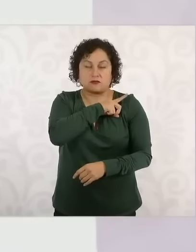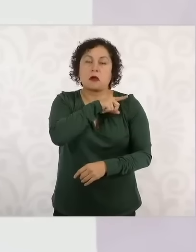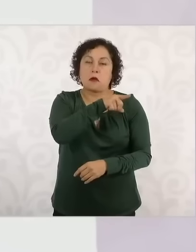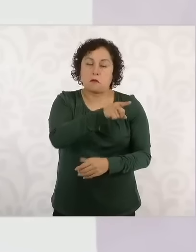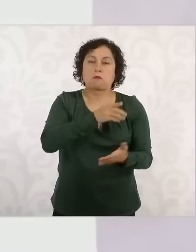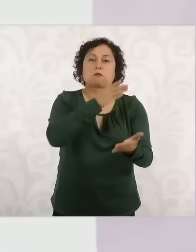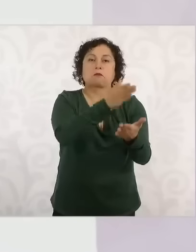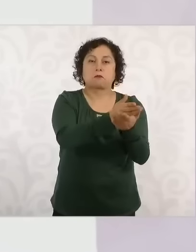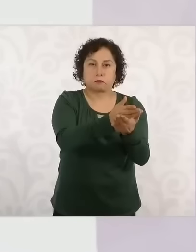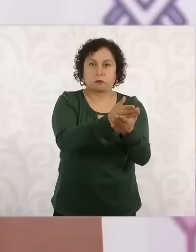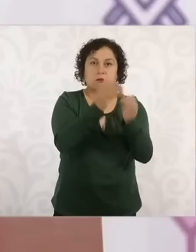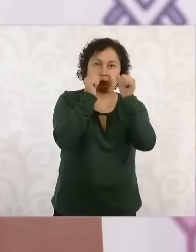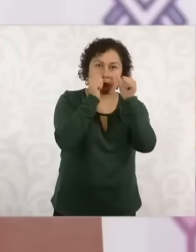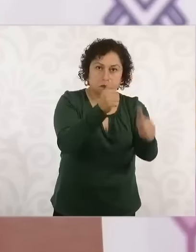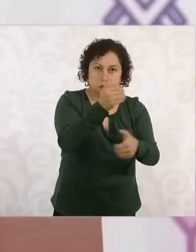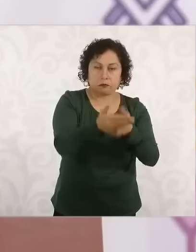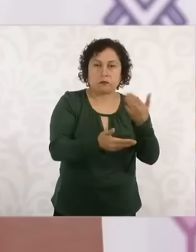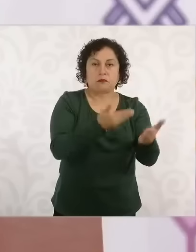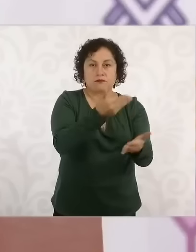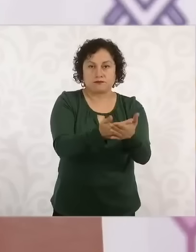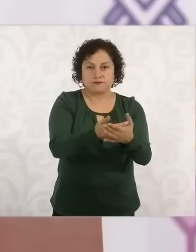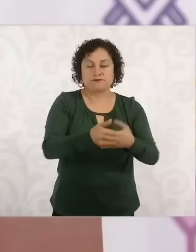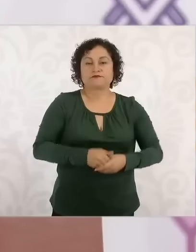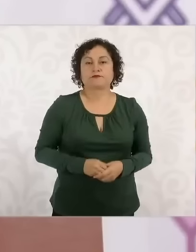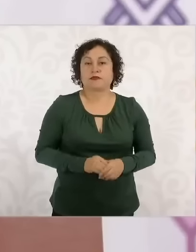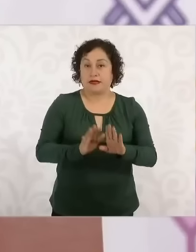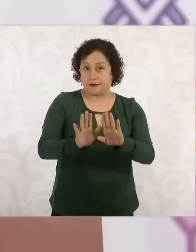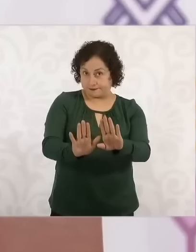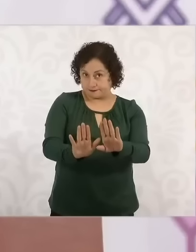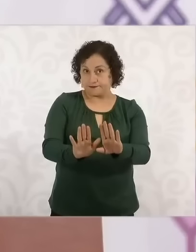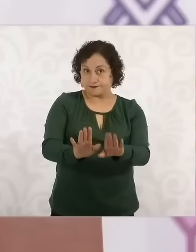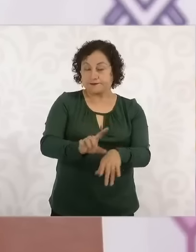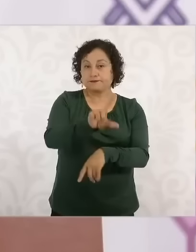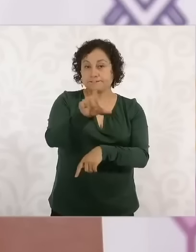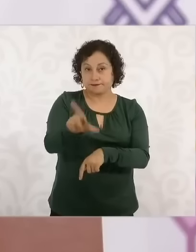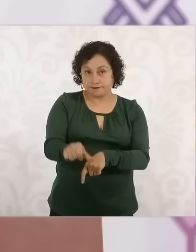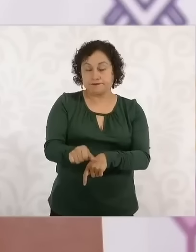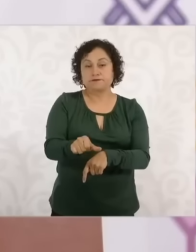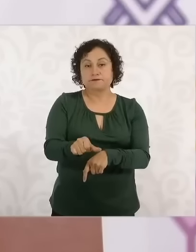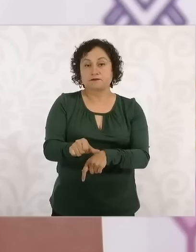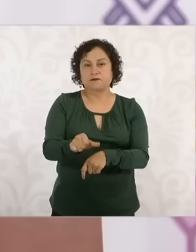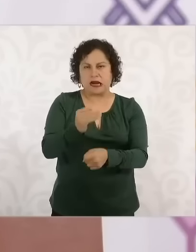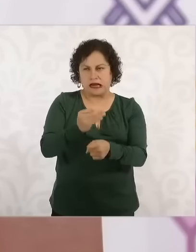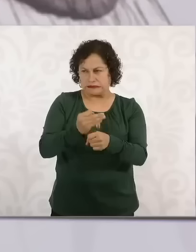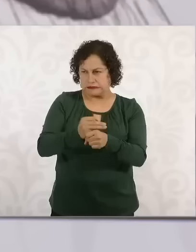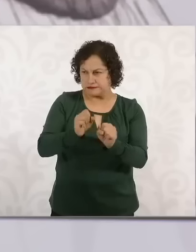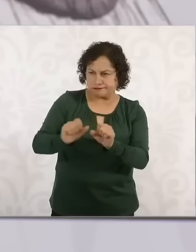Vamos a ver igual que en el caso del IMS, ahorita pasamos otra vez las gráficas,